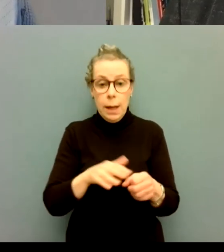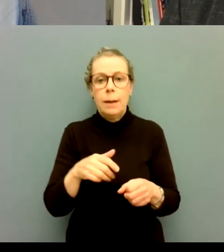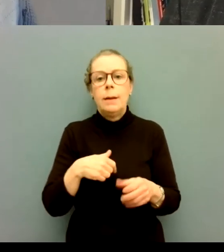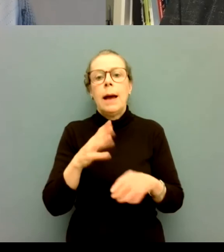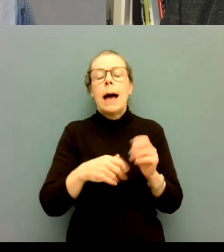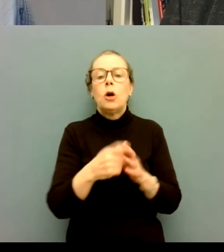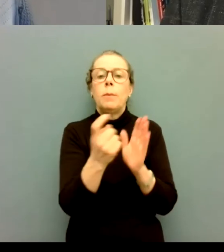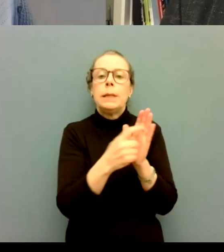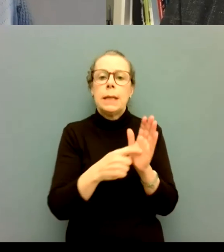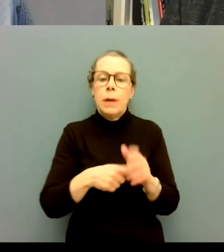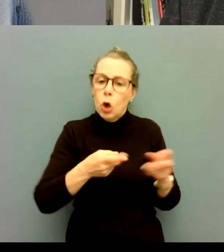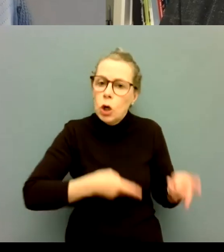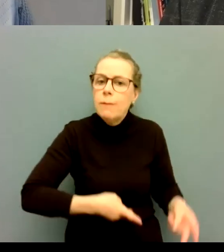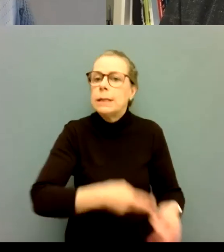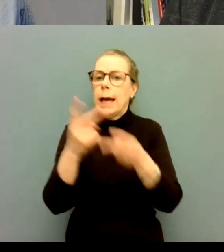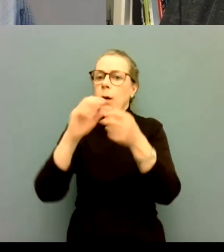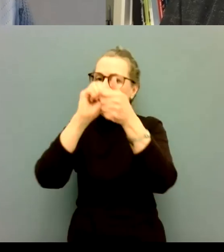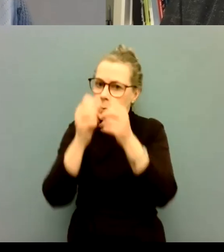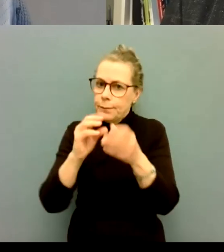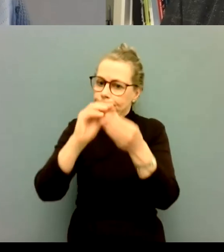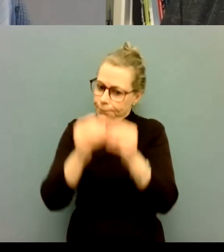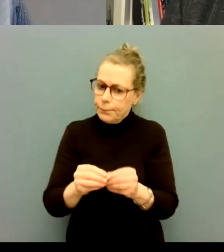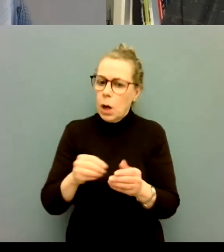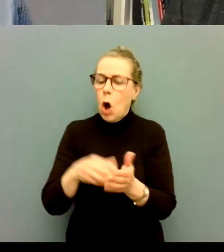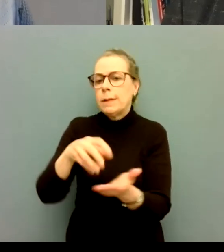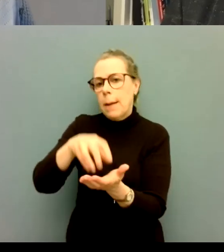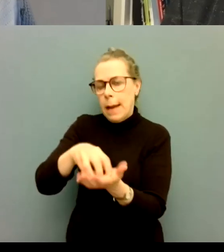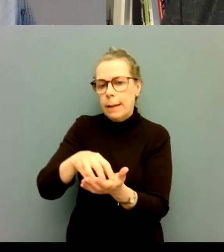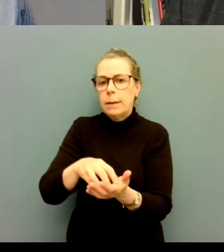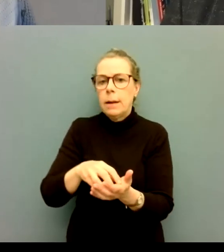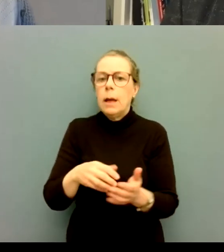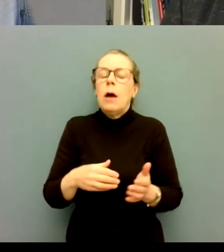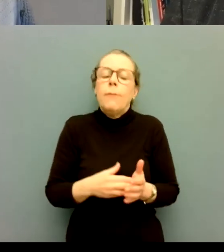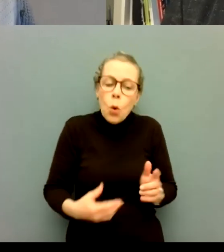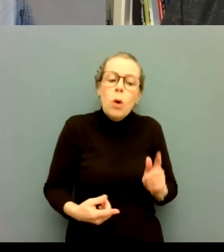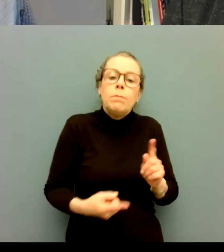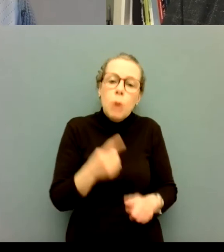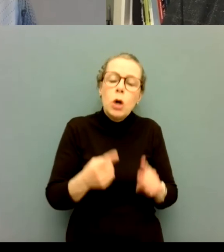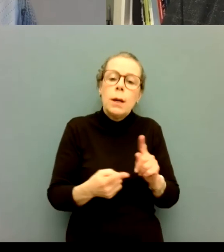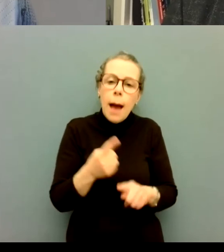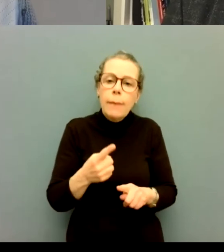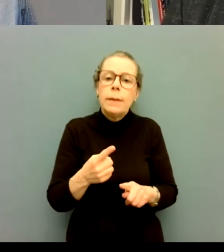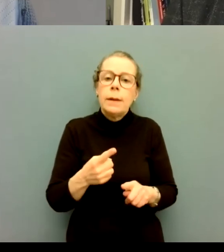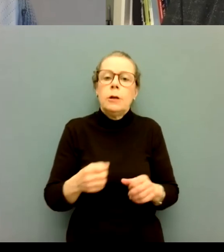universell utformning av samhället. Det vill säga, att från början, i största möjliga mån-